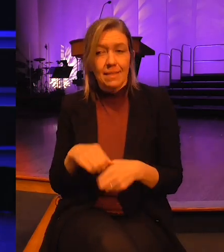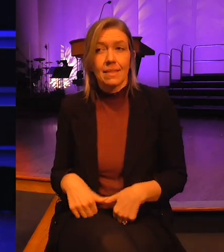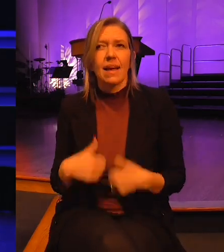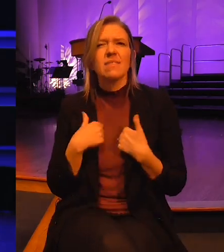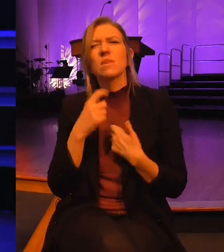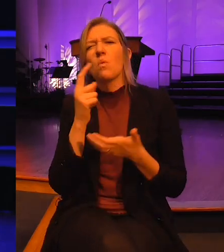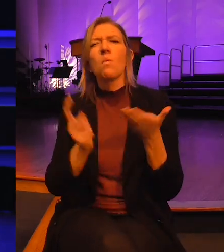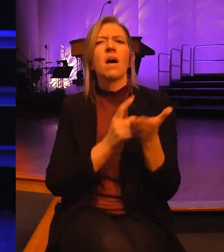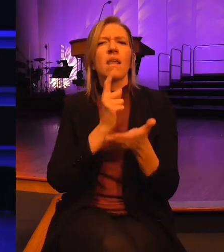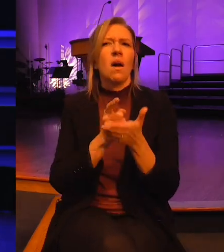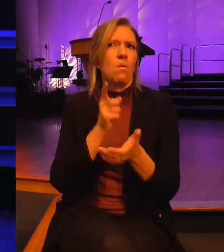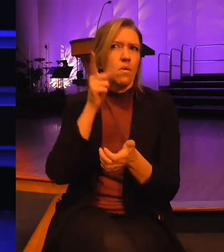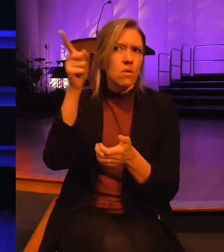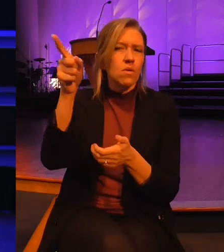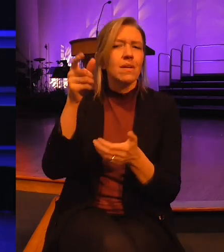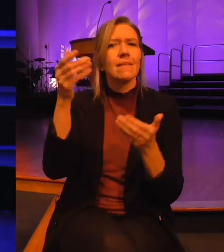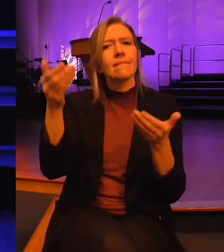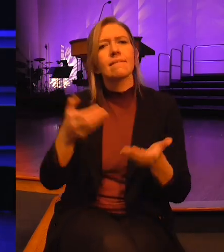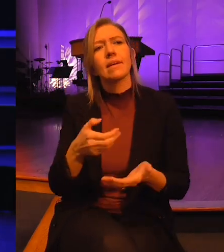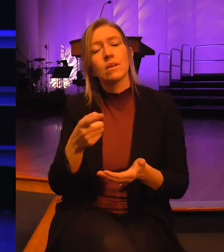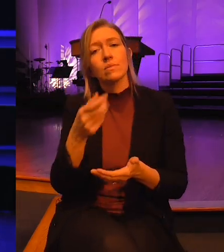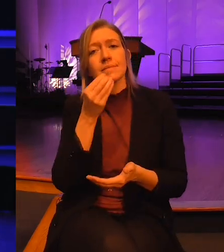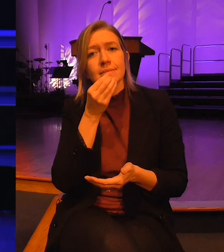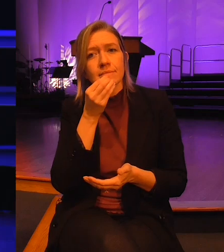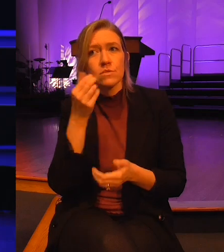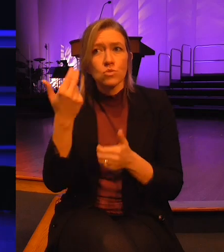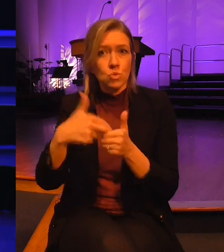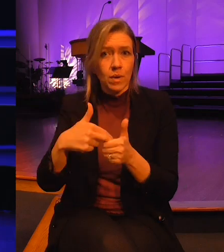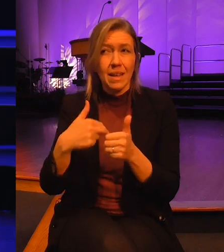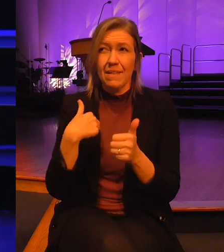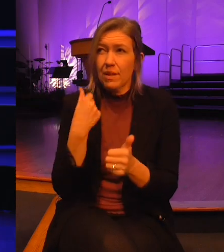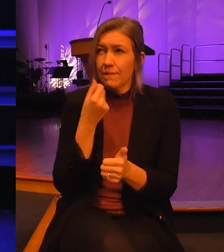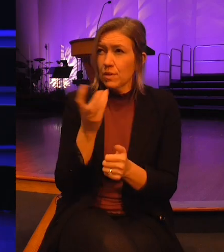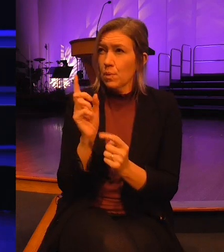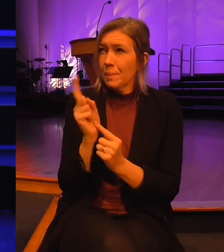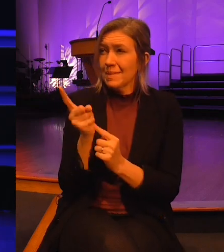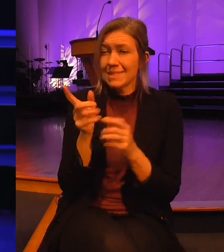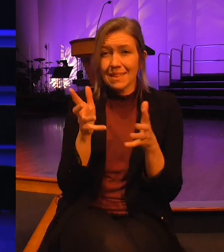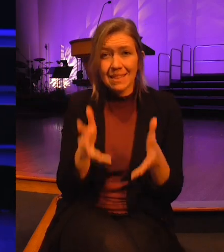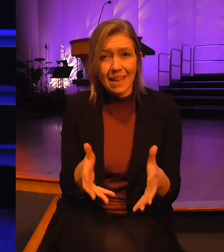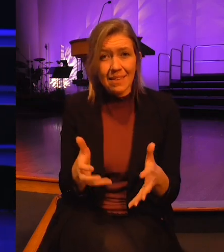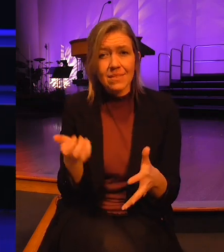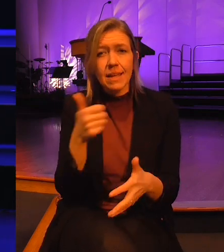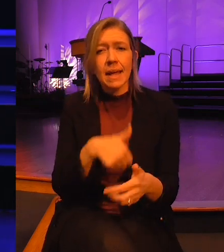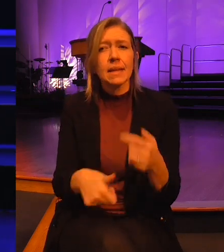los invito a tener algunos. bocadillos y unirse Tenemos un par de minutos para cualquier pregunta o